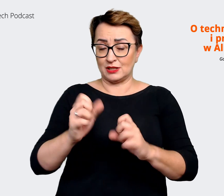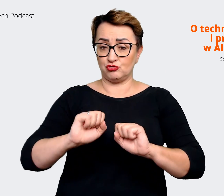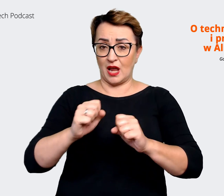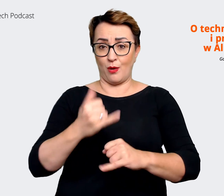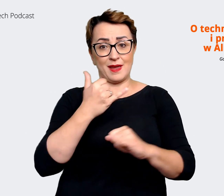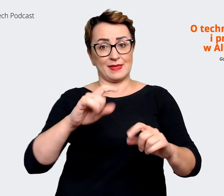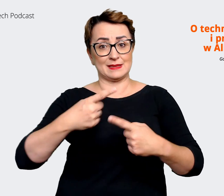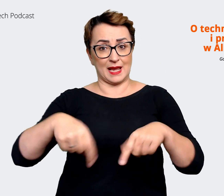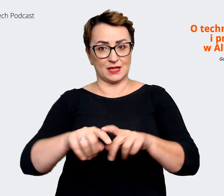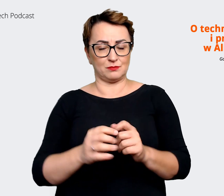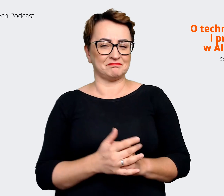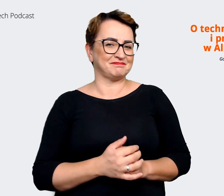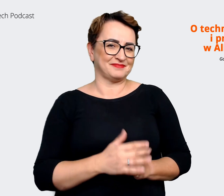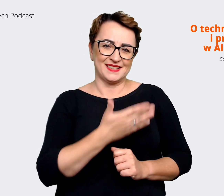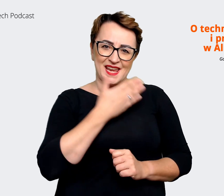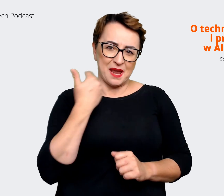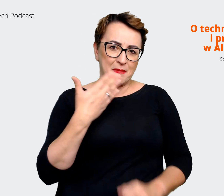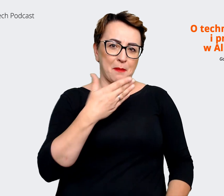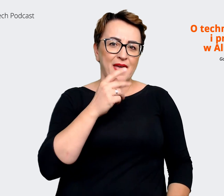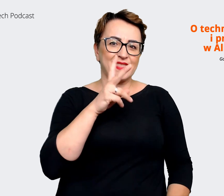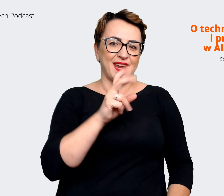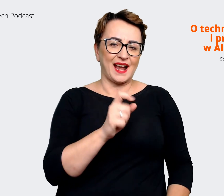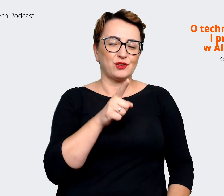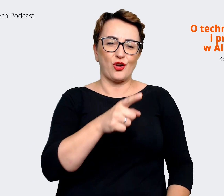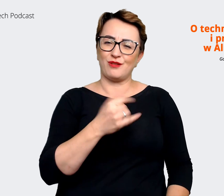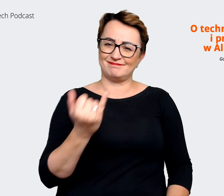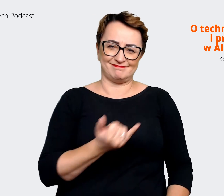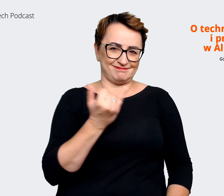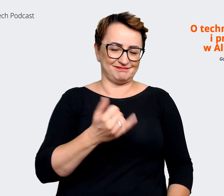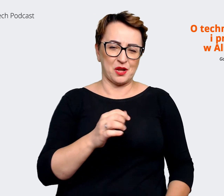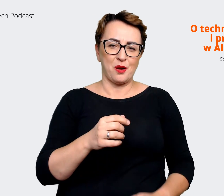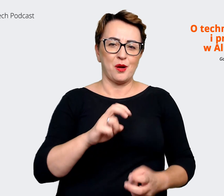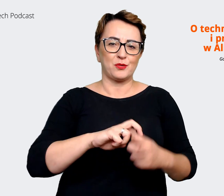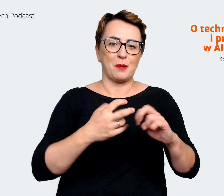Tomasz: Nie ma takiej metryki. To jest odwieczny problem jak to zmierzyć. Chodzę